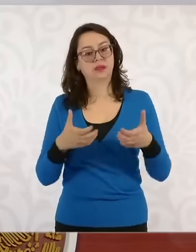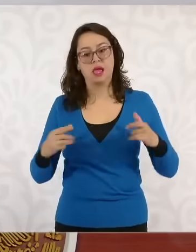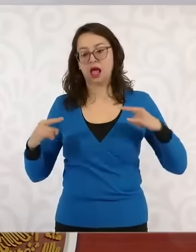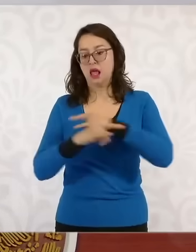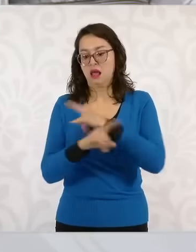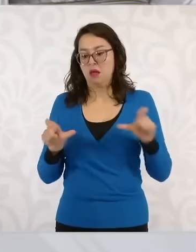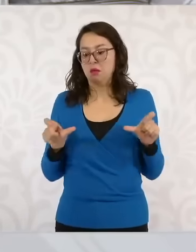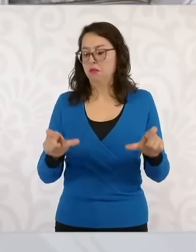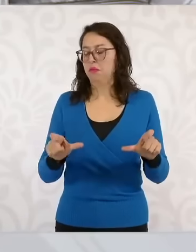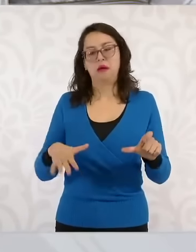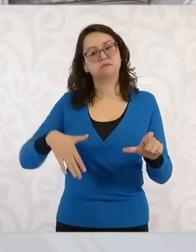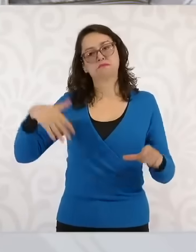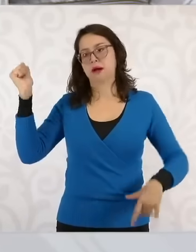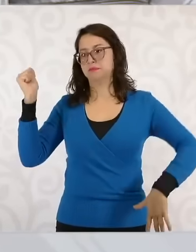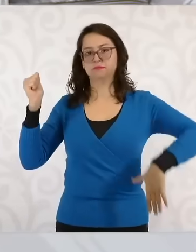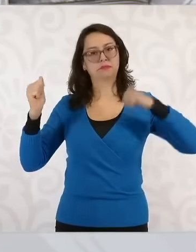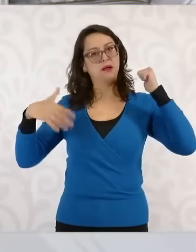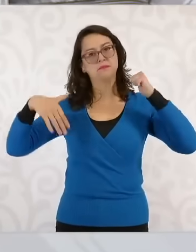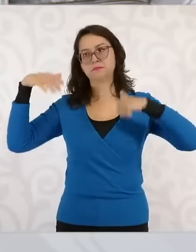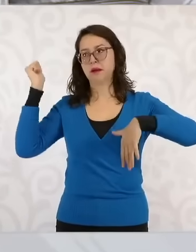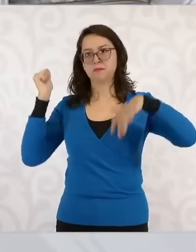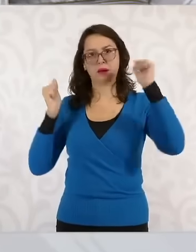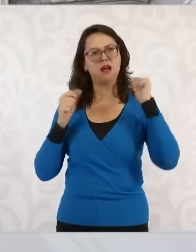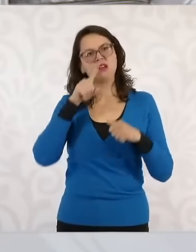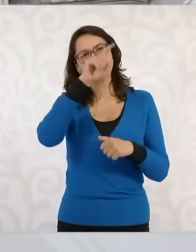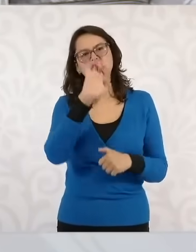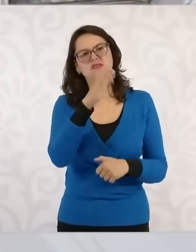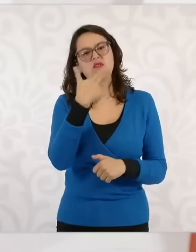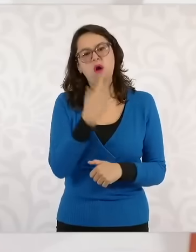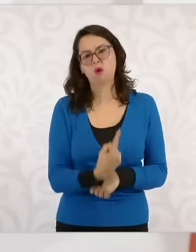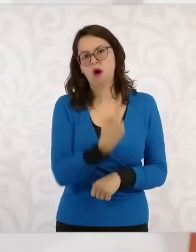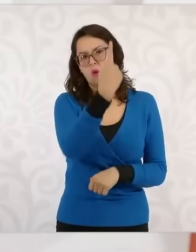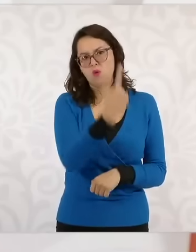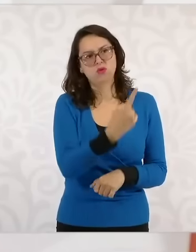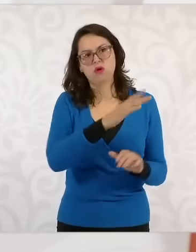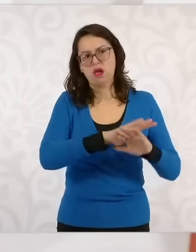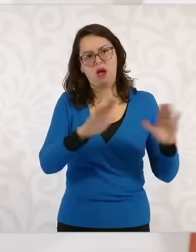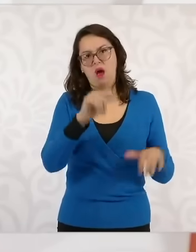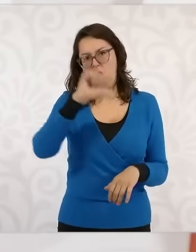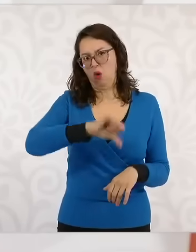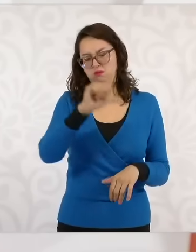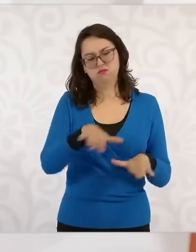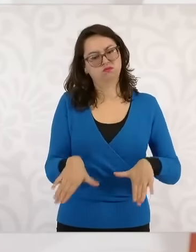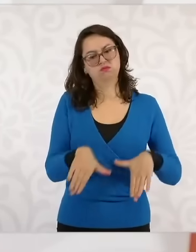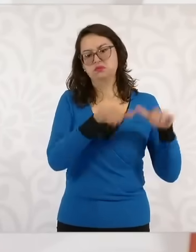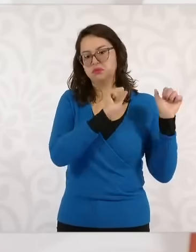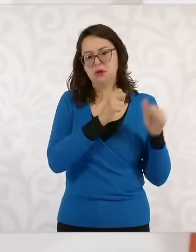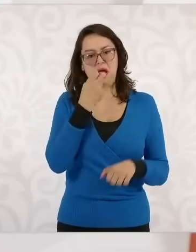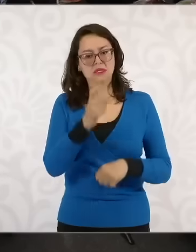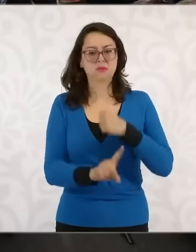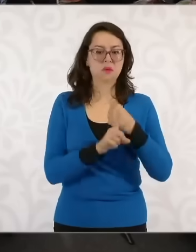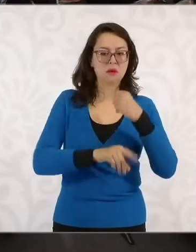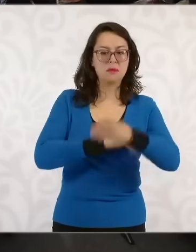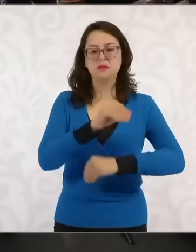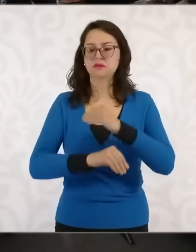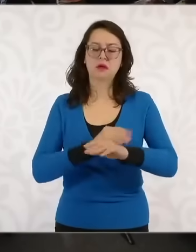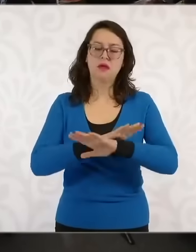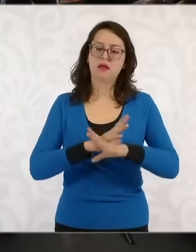Chihuahua, este, pero ya estamos, digamos, de salida este de este conflicto. Gracias.